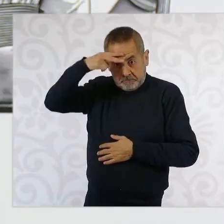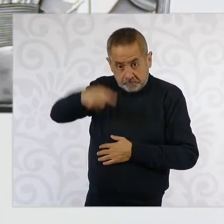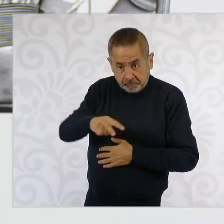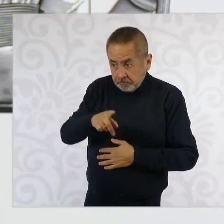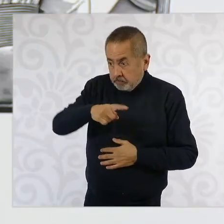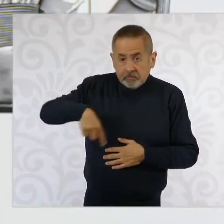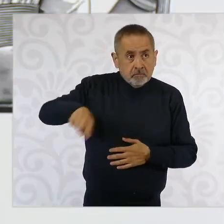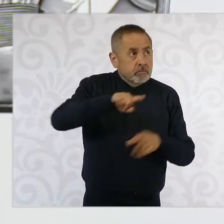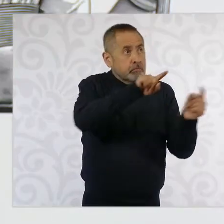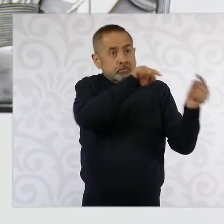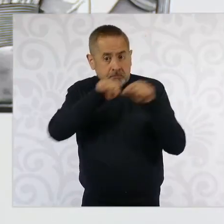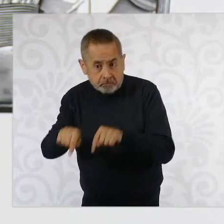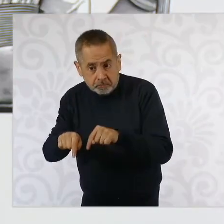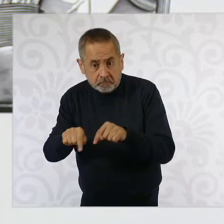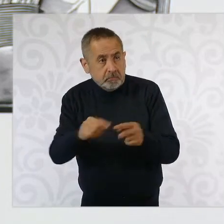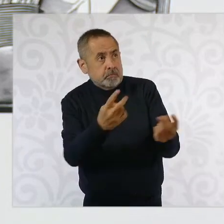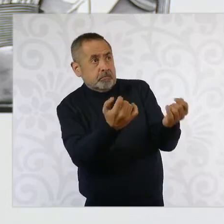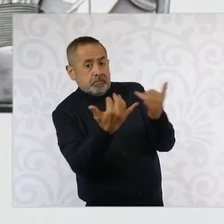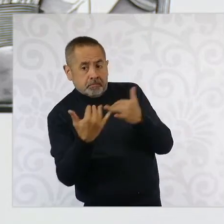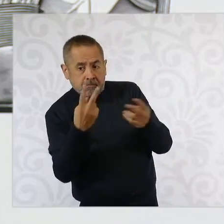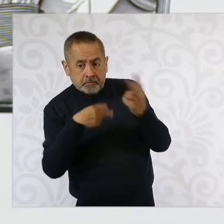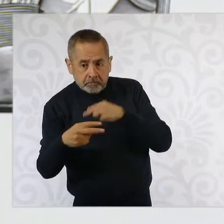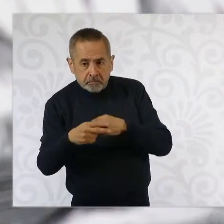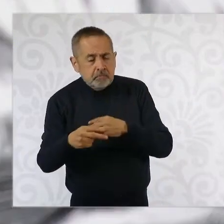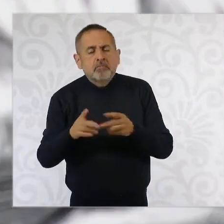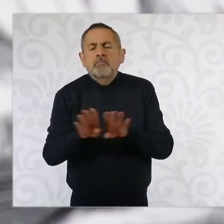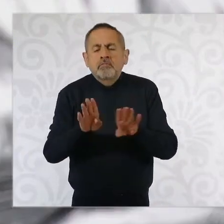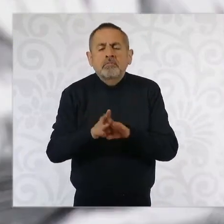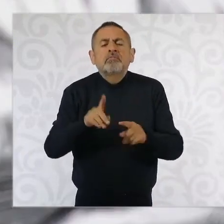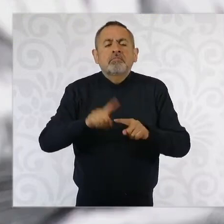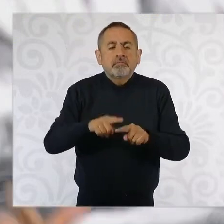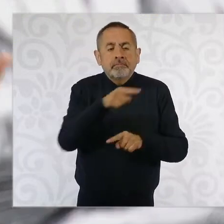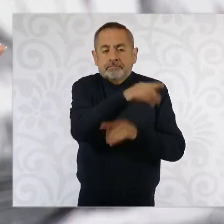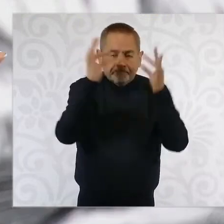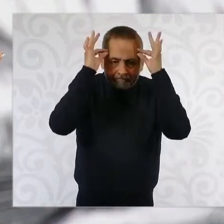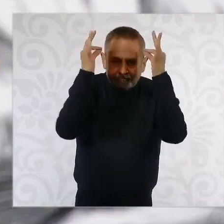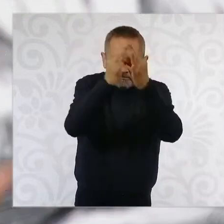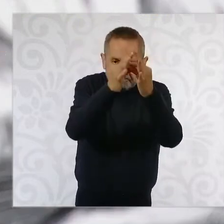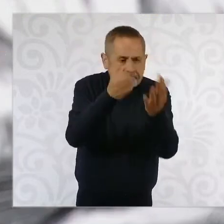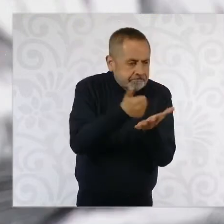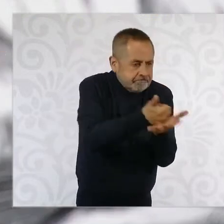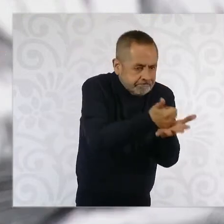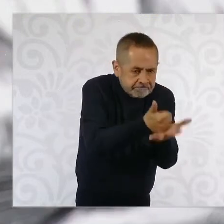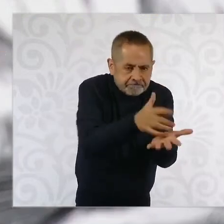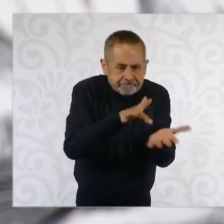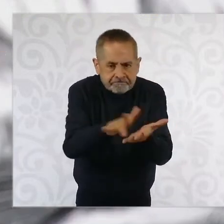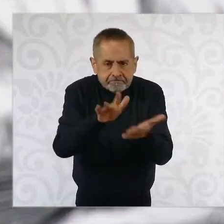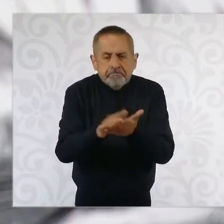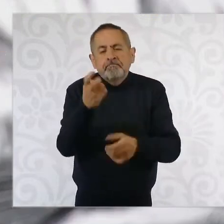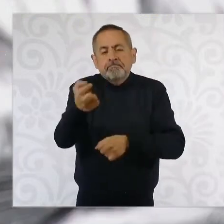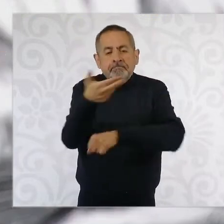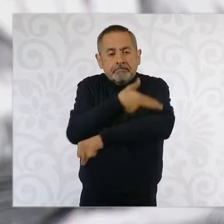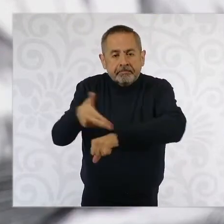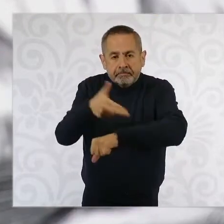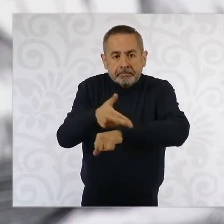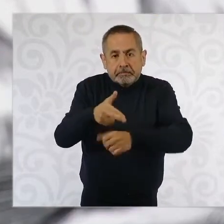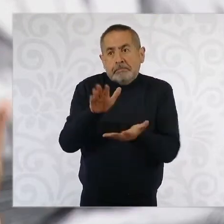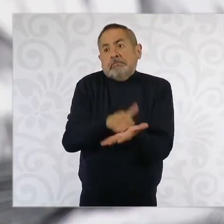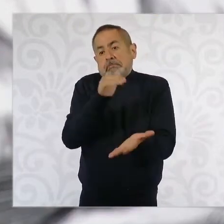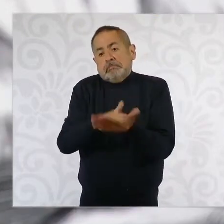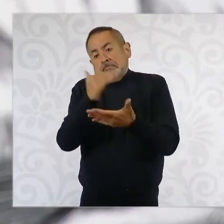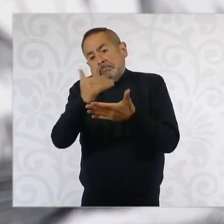connacionales con los consulados por eso la simplificación administrativa el apoyo legal